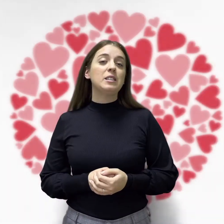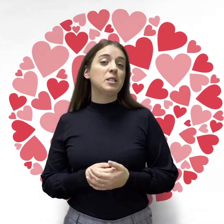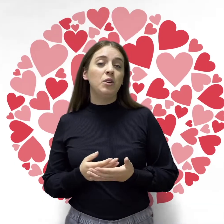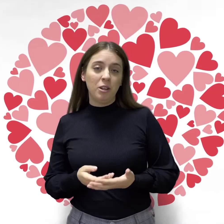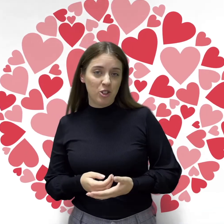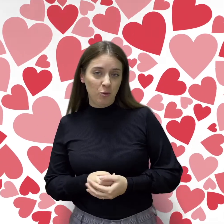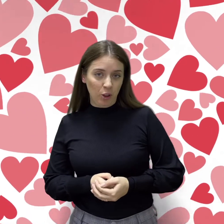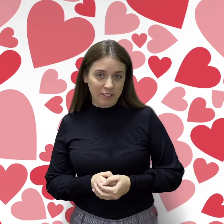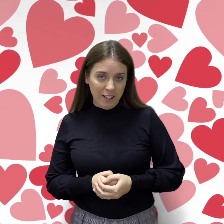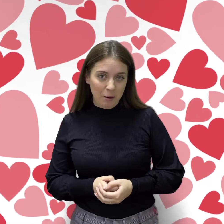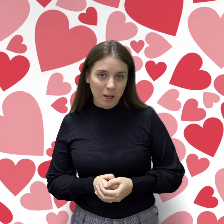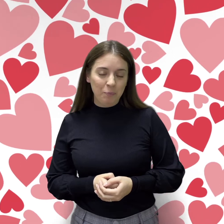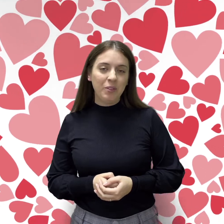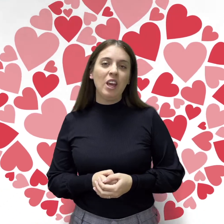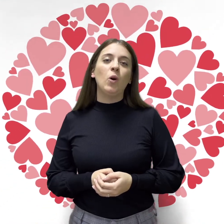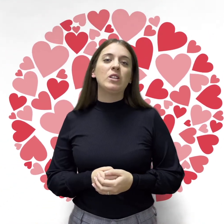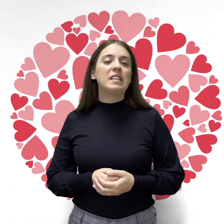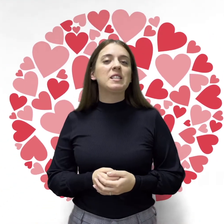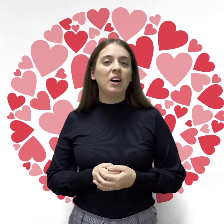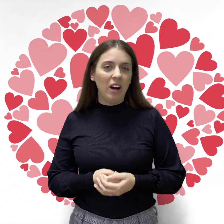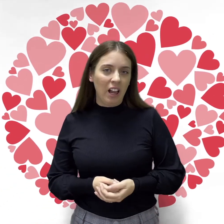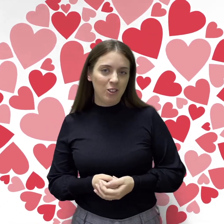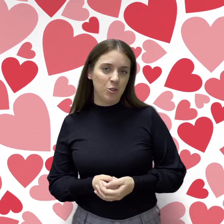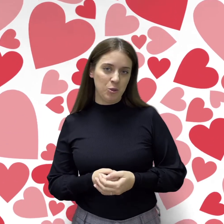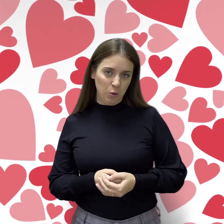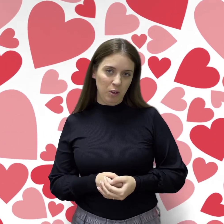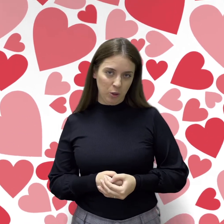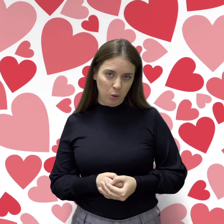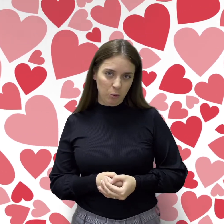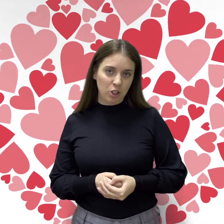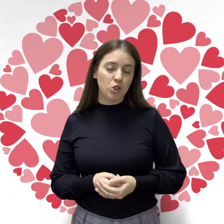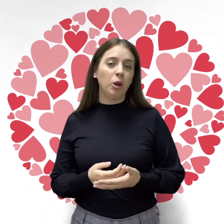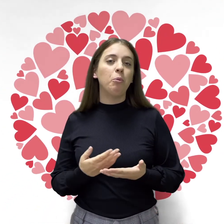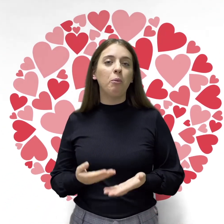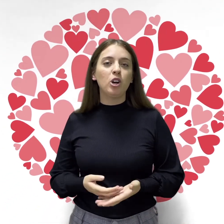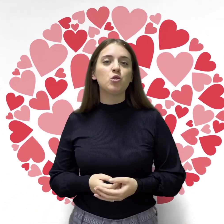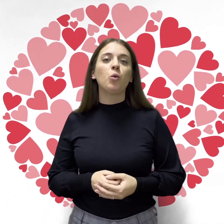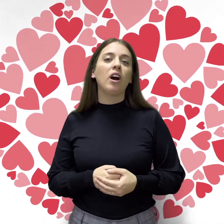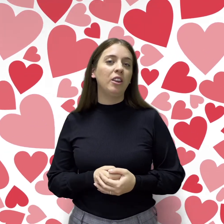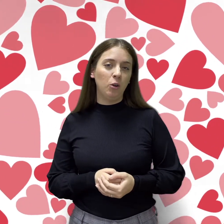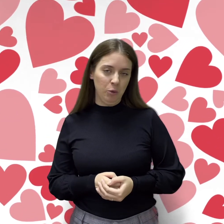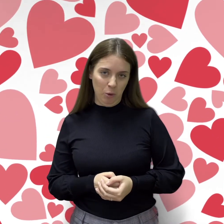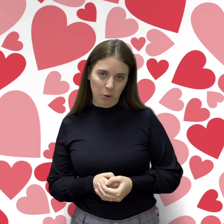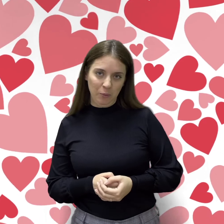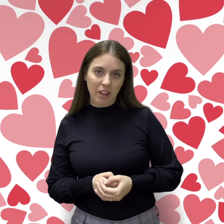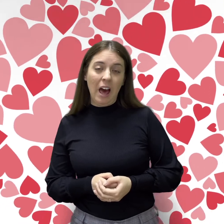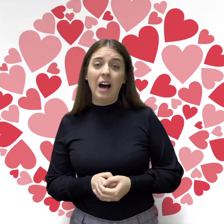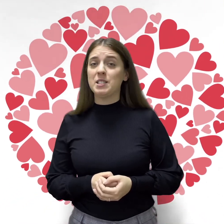Svim našim volonterima od srca hvala što su uvijek tu i što nam pomažu kada god mogu.